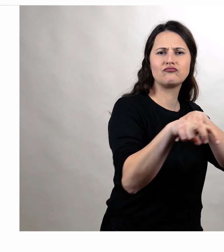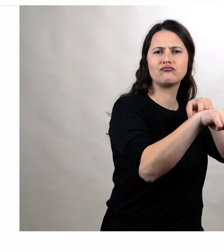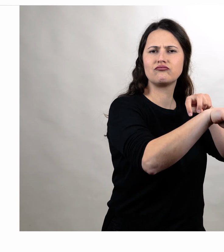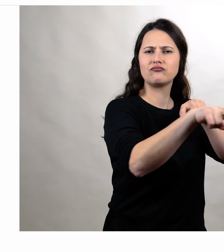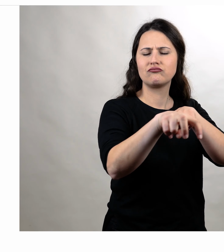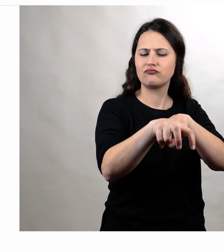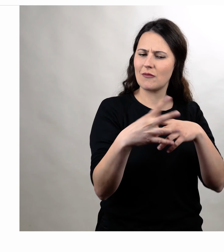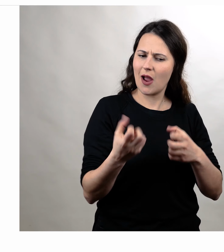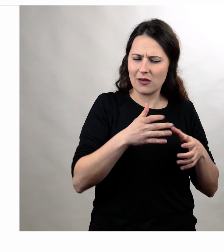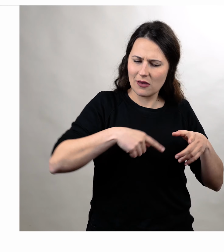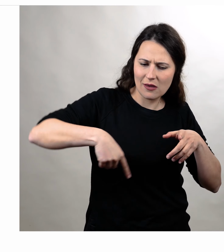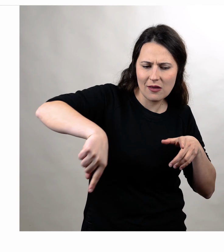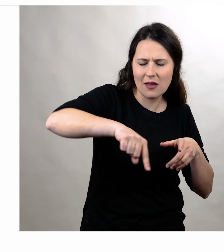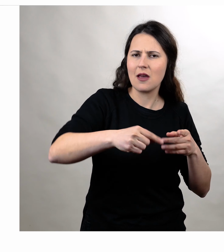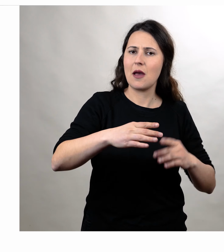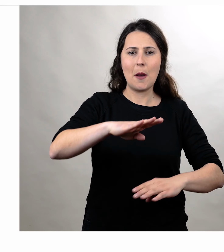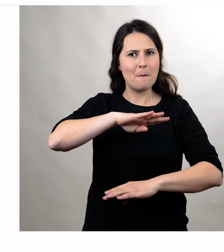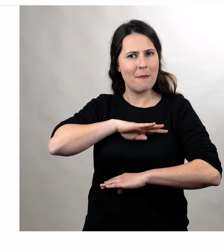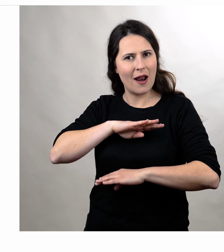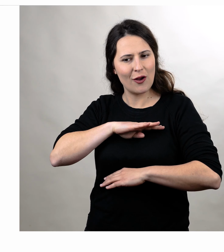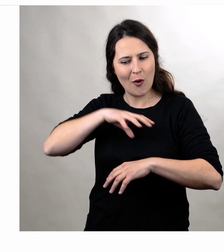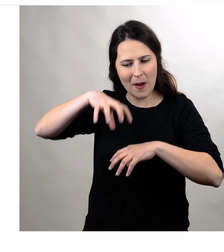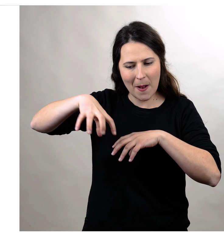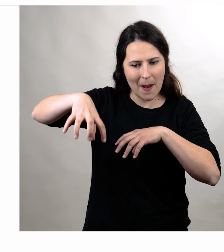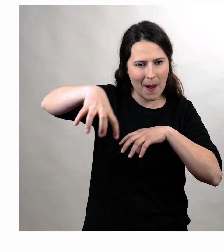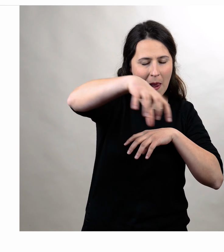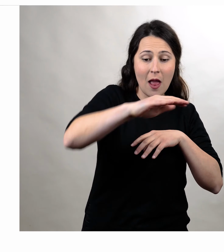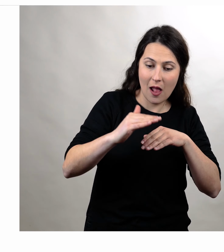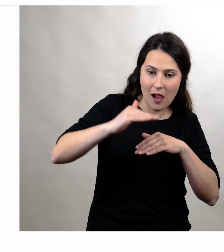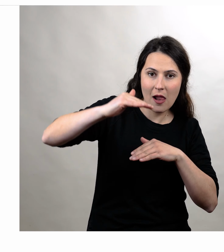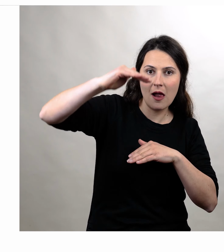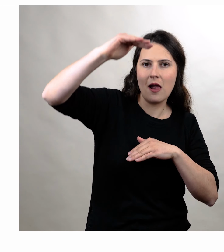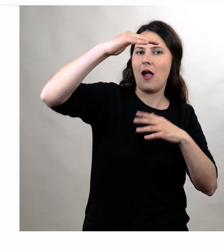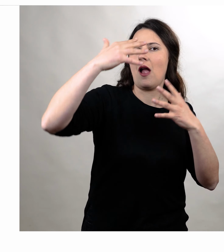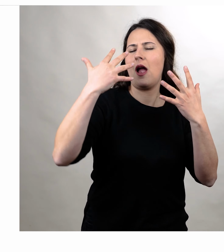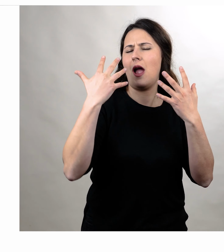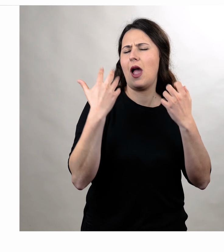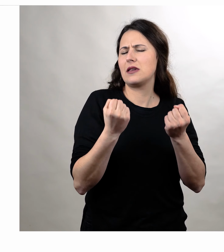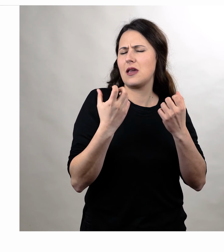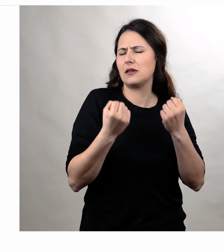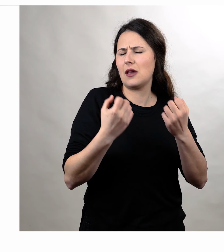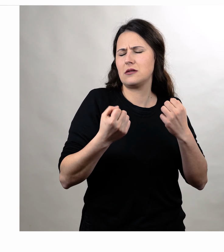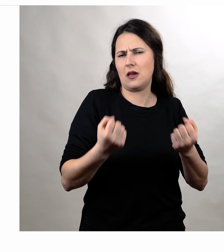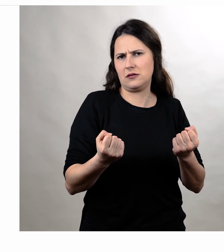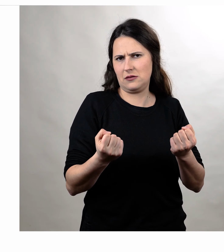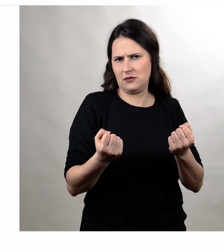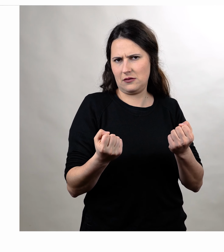Επιπρόσθετα διαθέτουν μπαλκόνια σε όλα τα καταστρώματα.